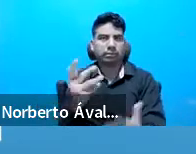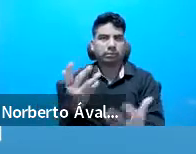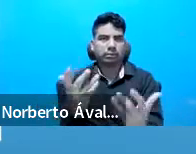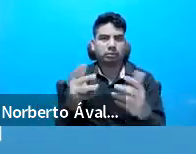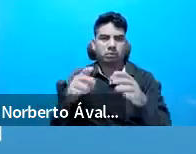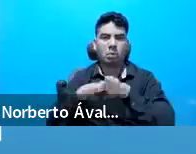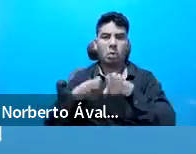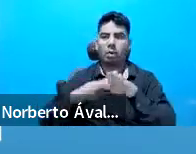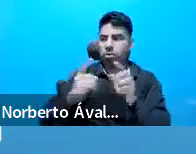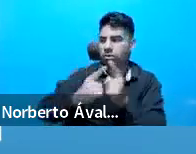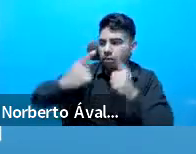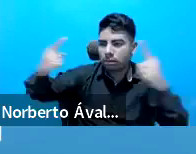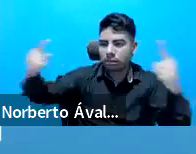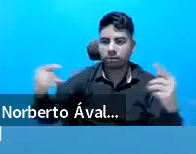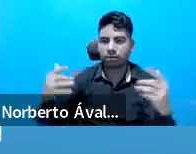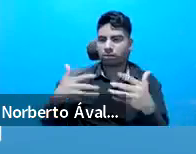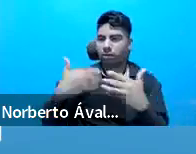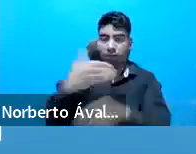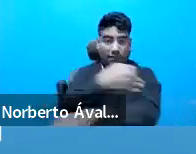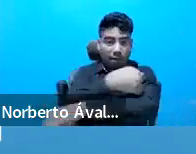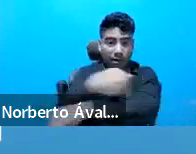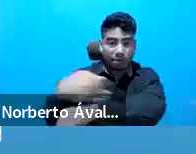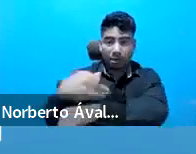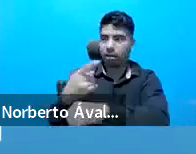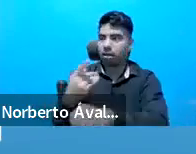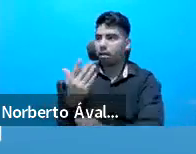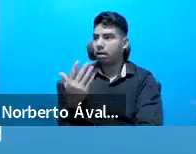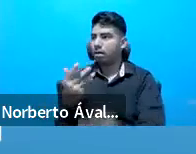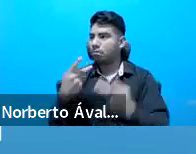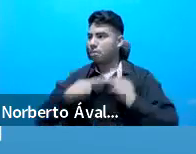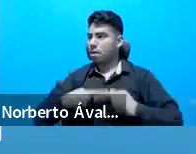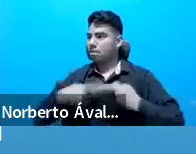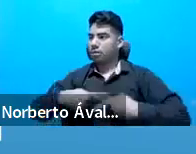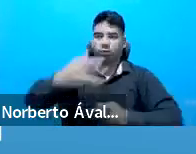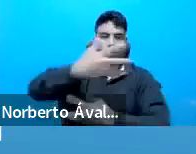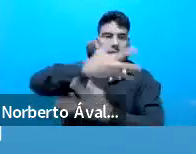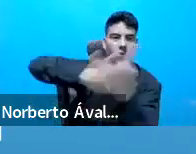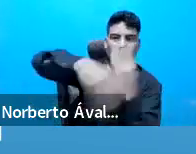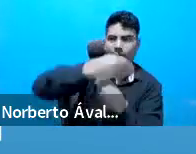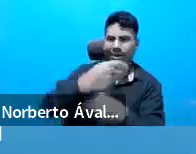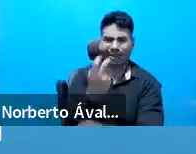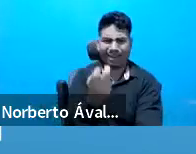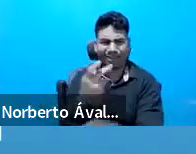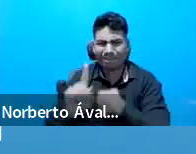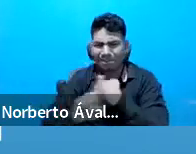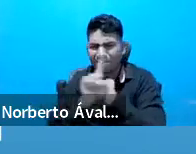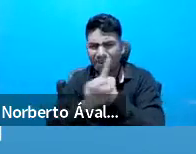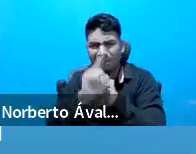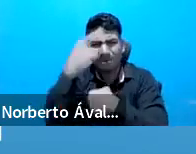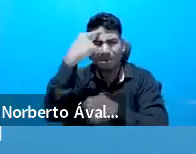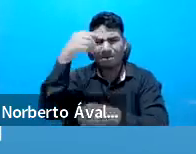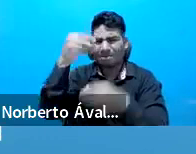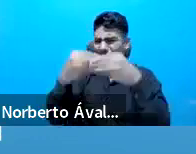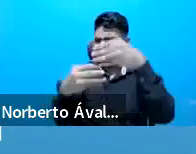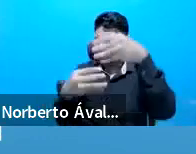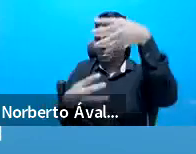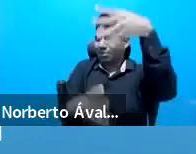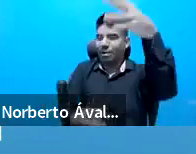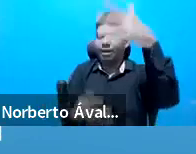scuela, es por la scuela, es por la familia, es por la lengua. Pues por la lengua escrita ta. Entonces nos Entonces nos dime qué hacer un montón de hacia un montón de problemas.